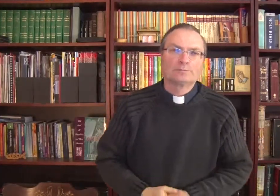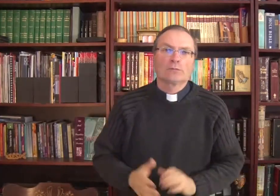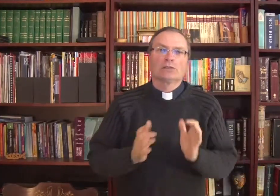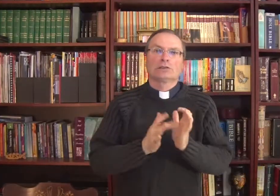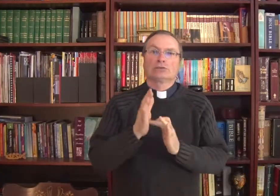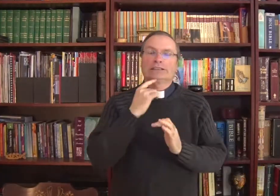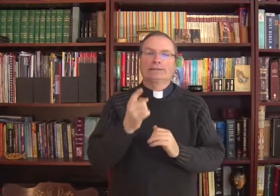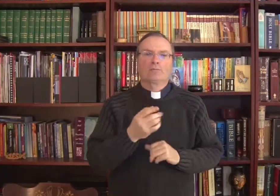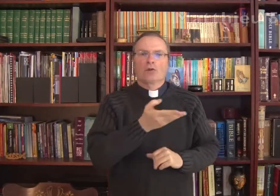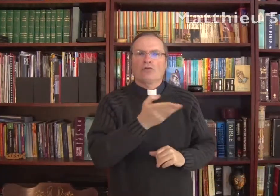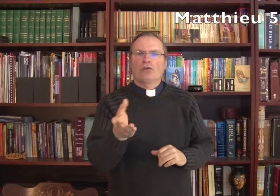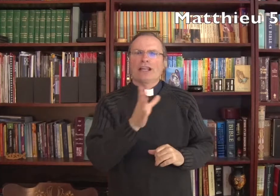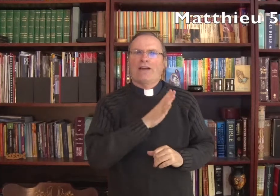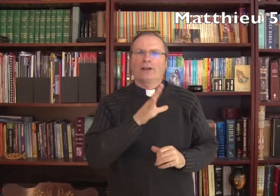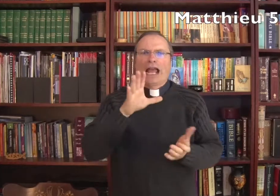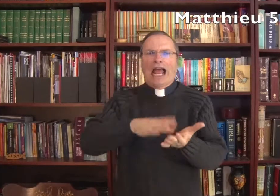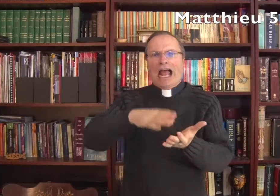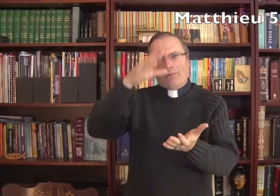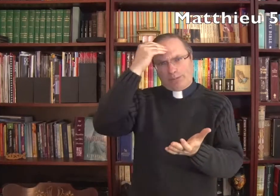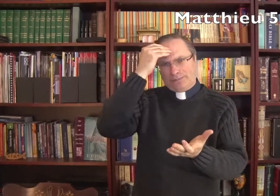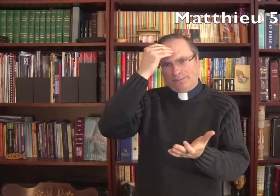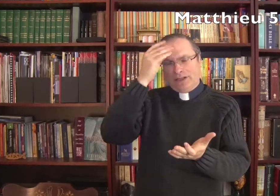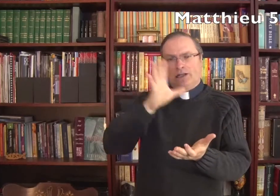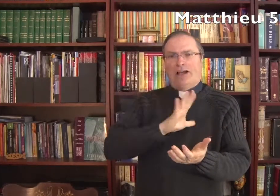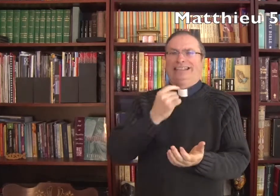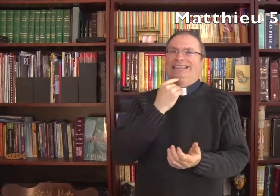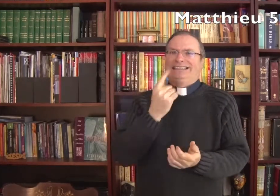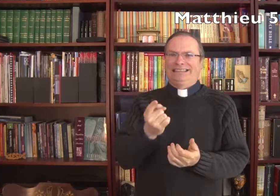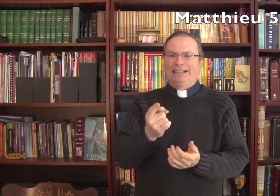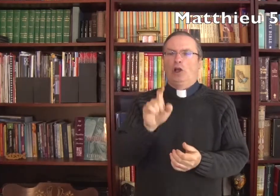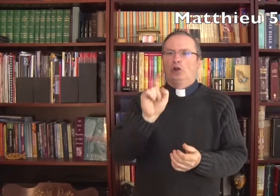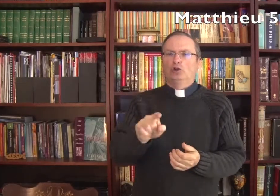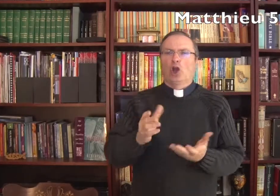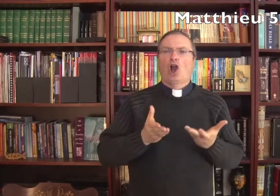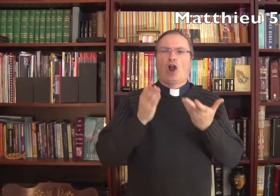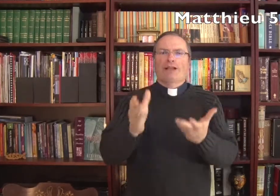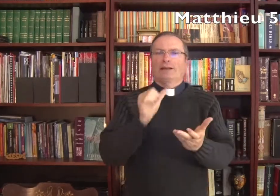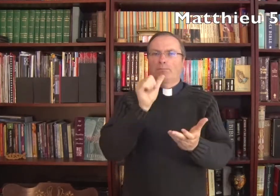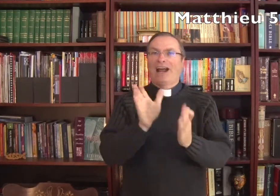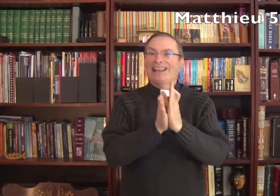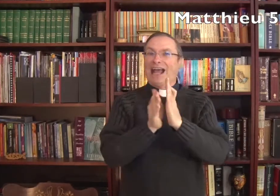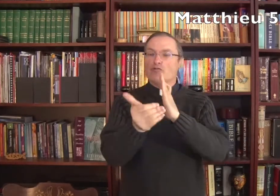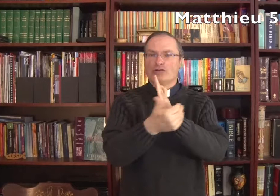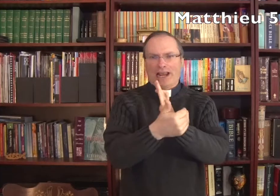Jésus disait: Vous avez appris qu’il a été dit: Tu ne commettras pas d’adultère.